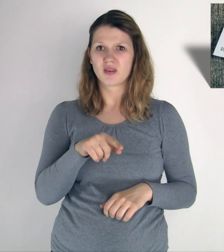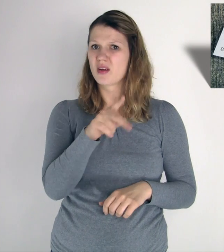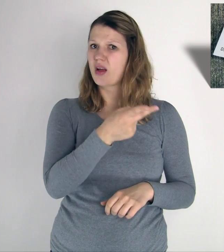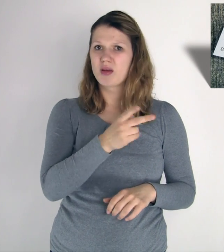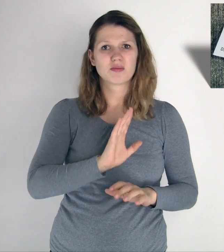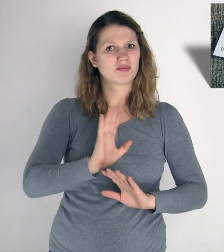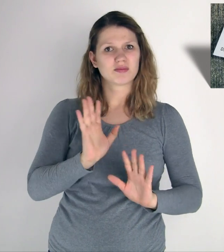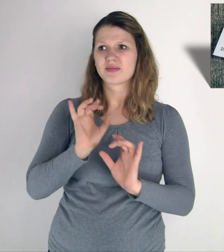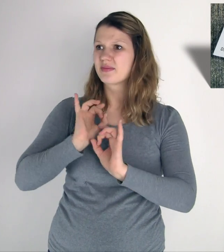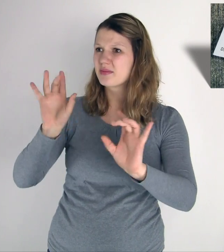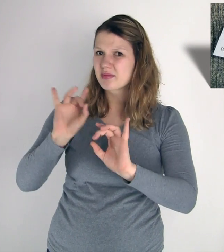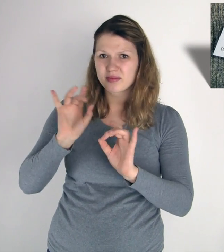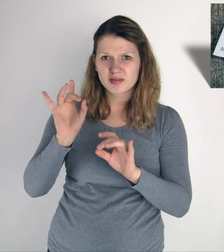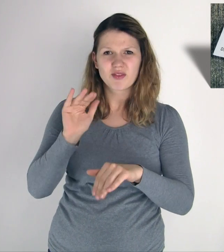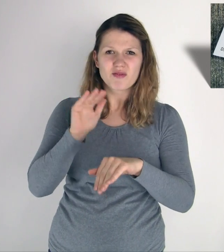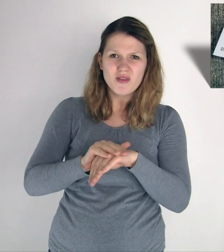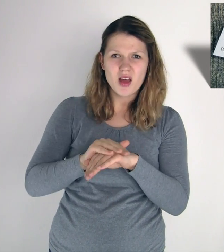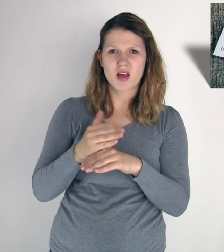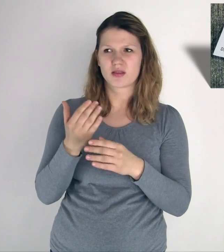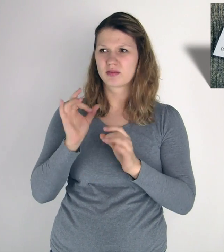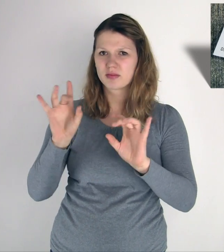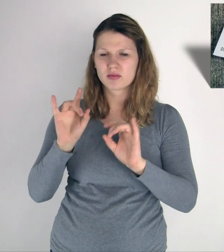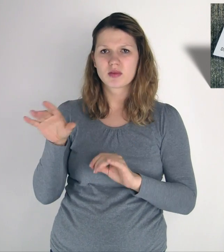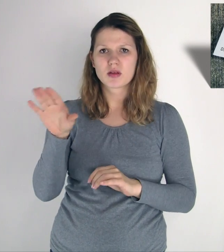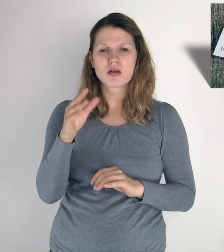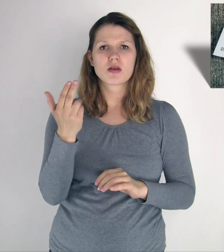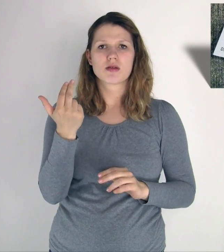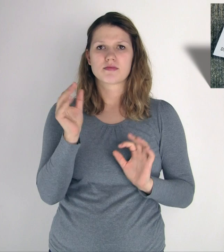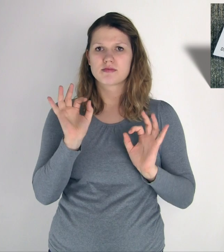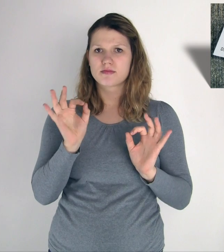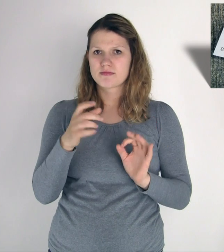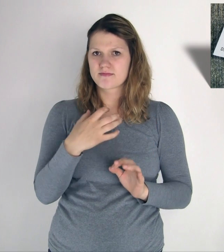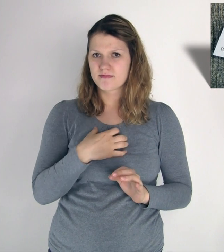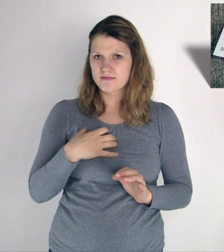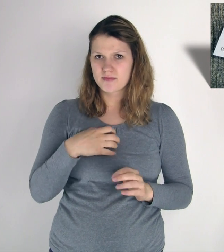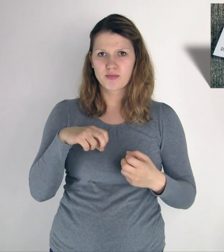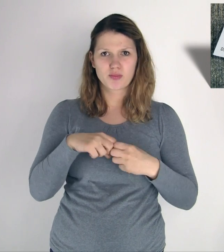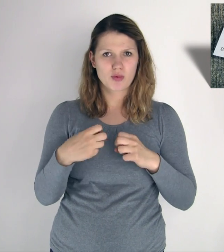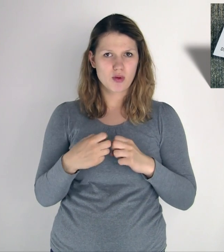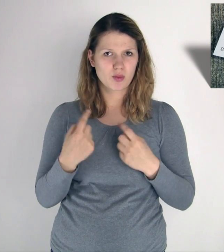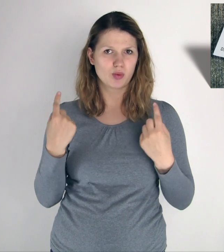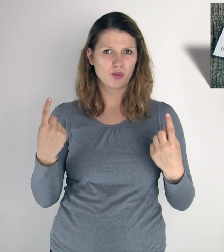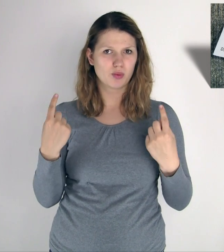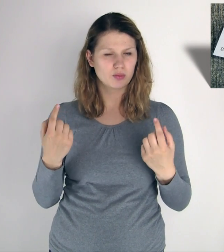LKD atstovams pristačius faktus, susitikimo dalyviai suprato, kad tai yra didelė problema.